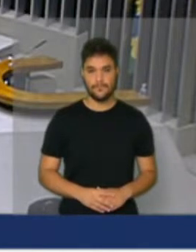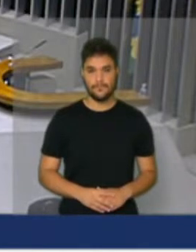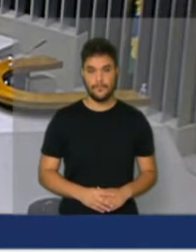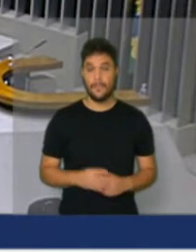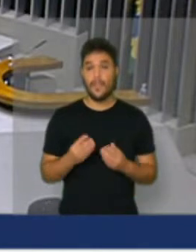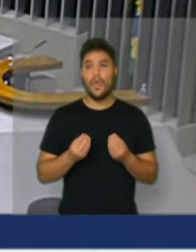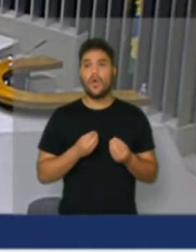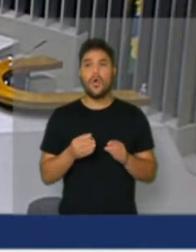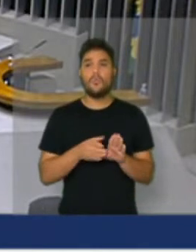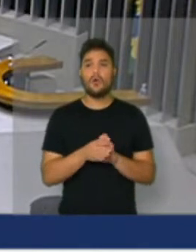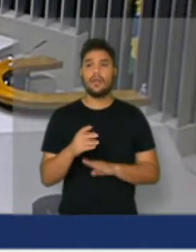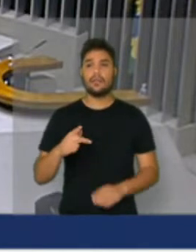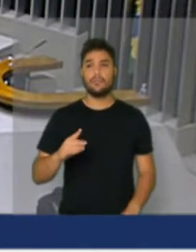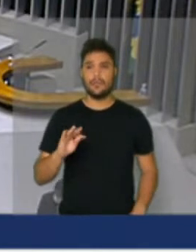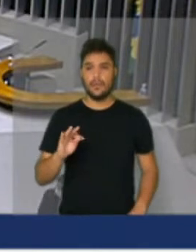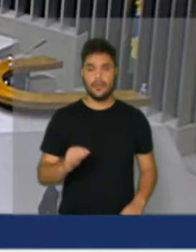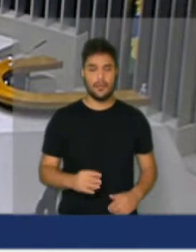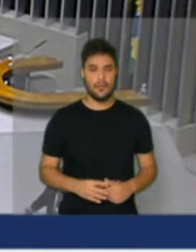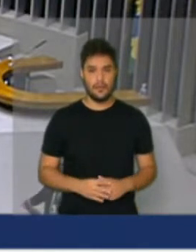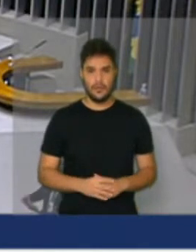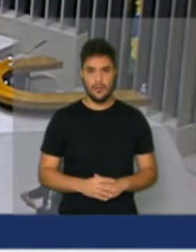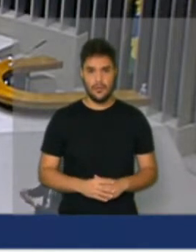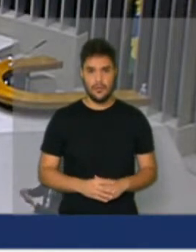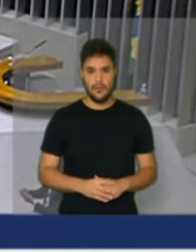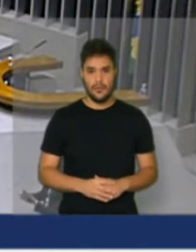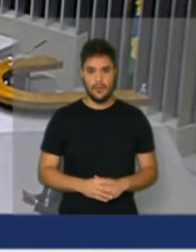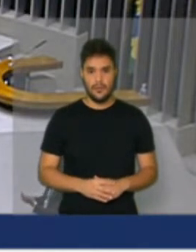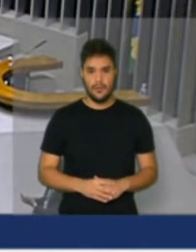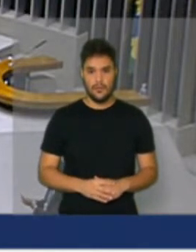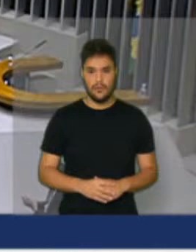BRASIL . -- [PRESIDENTE]: COMO ORIENTA O PT? -- [DEPUTADO]: SOMOS